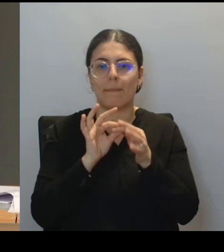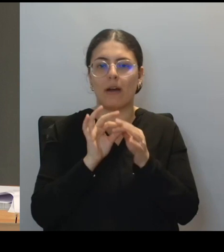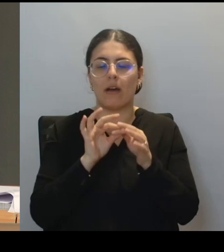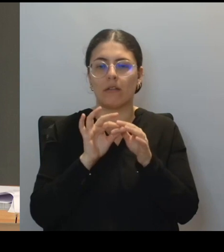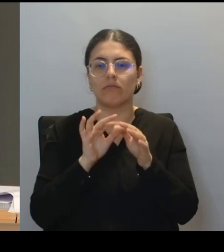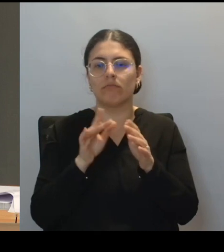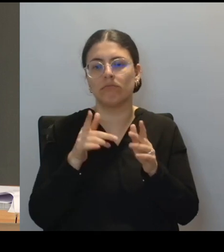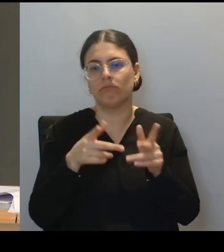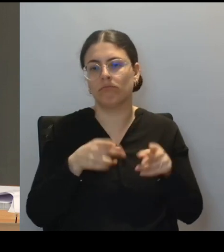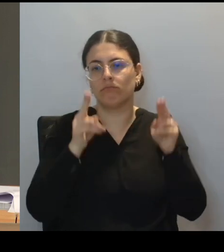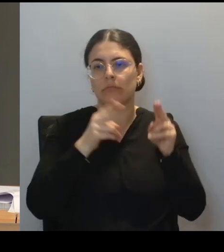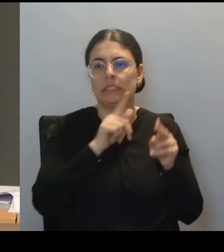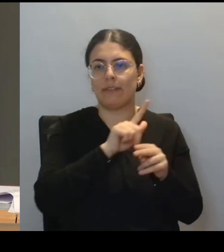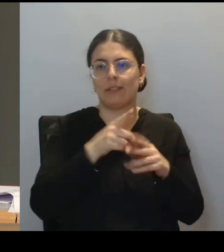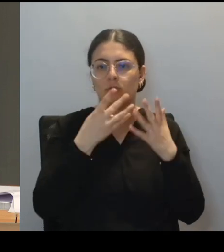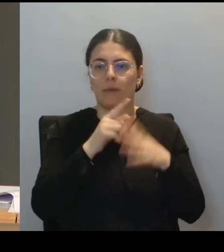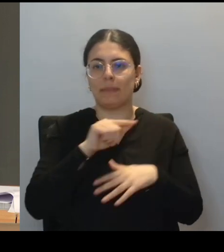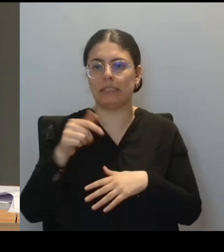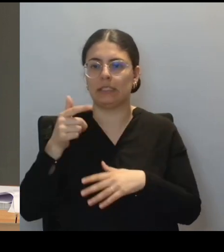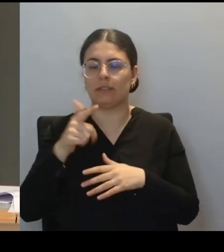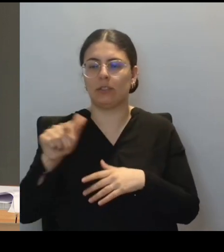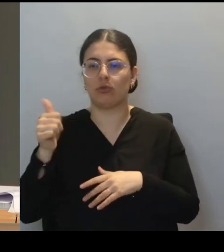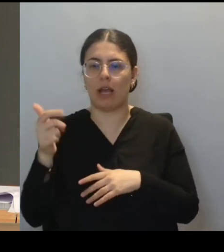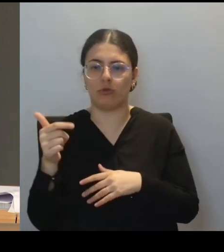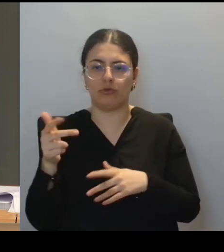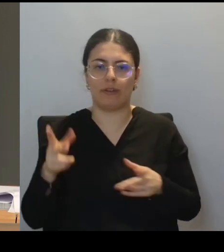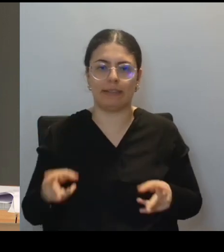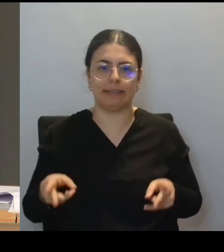erfolgten rechtsextremistisch Straftaten Serie in Neukölln